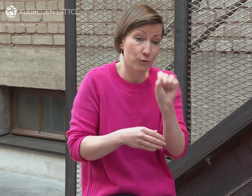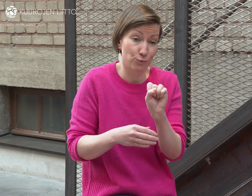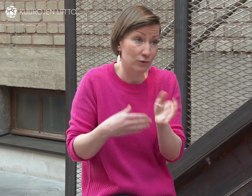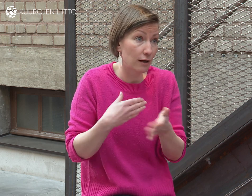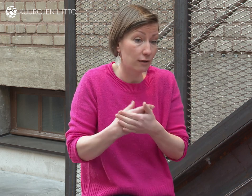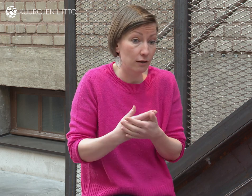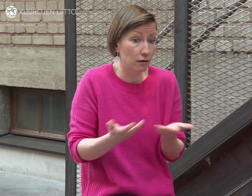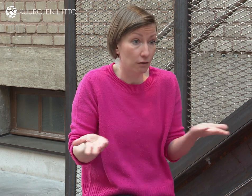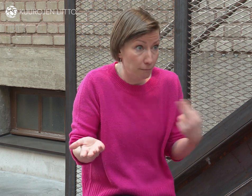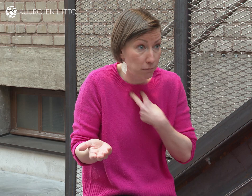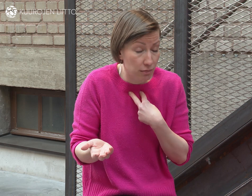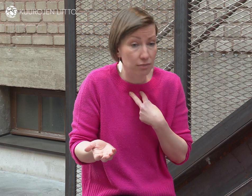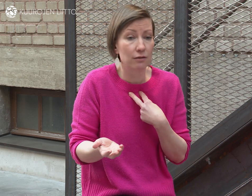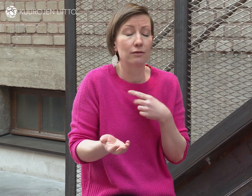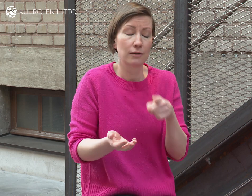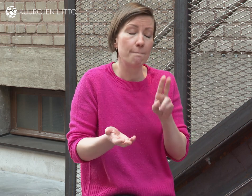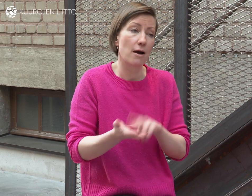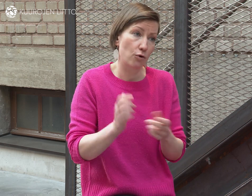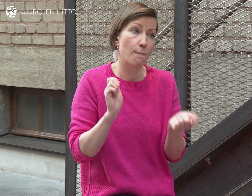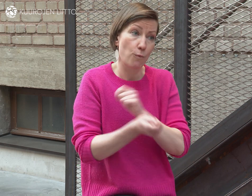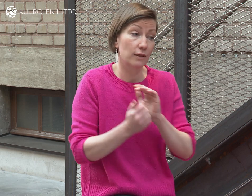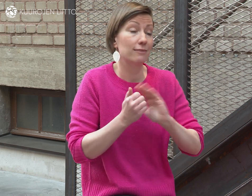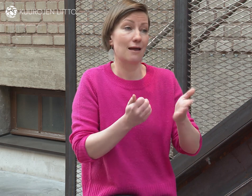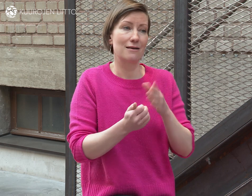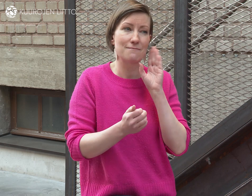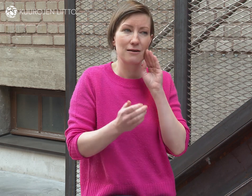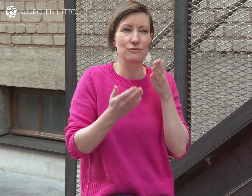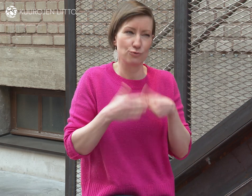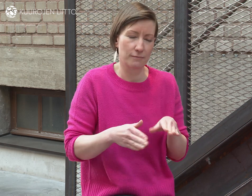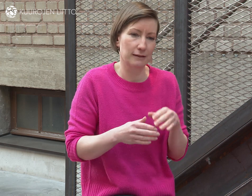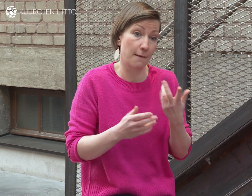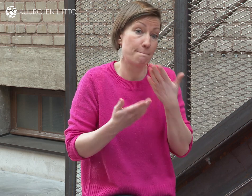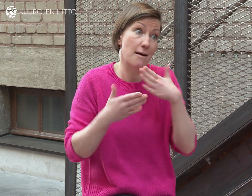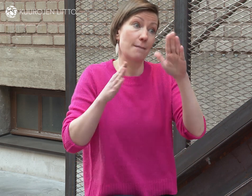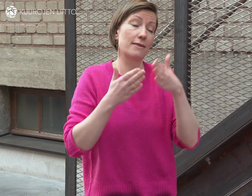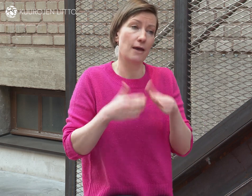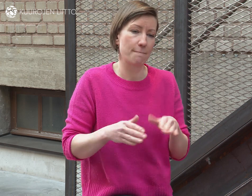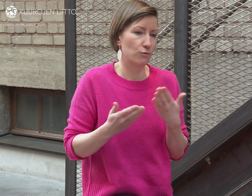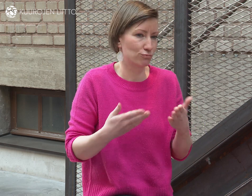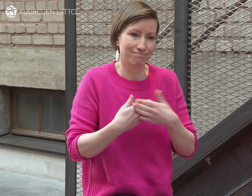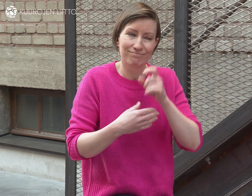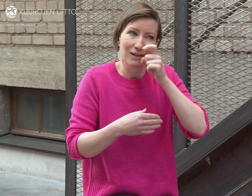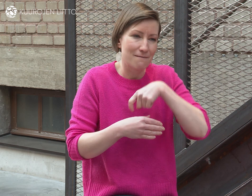Välitys on kiinni sunnuntaisin. Tähän pitää saada muutos, paluu vanhaan tai jopa parempaan.